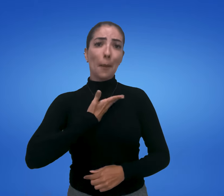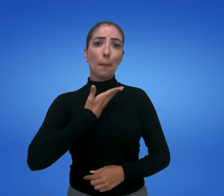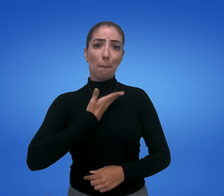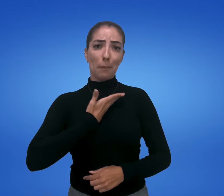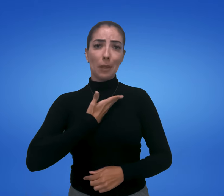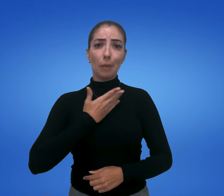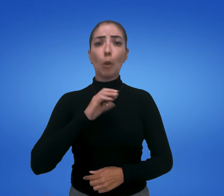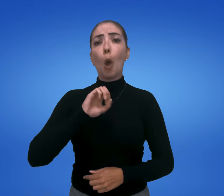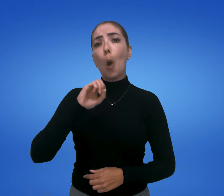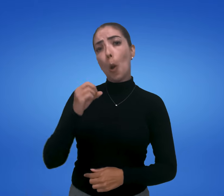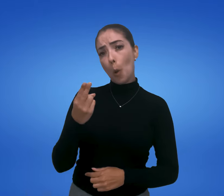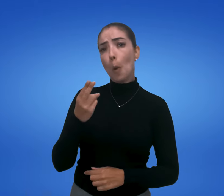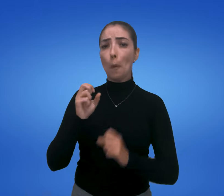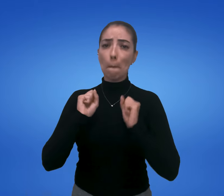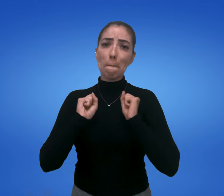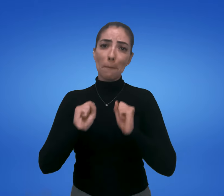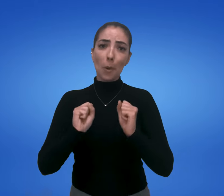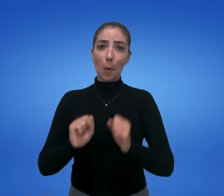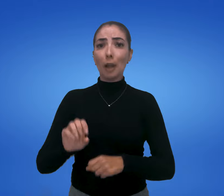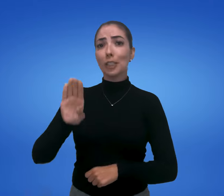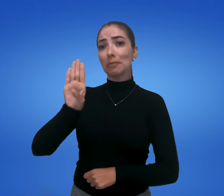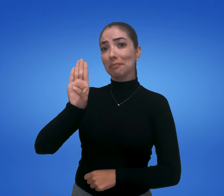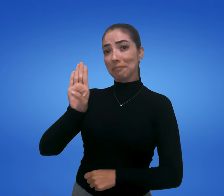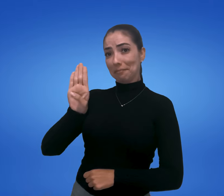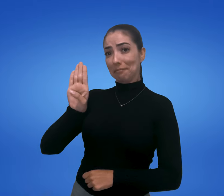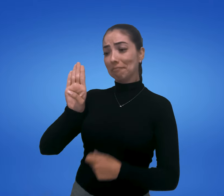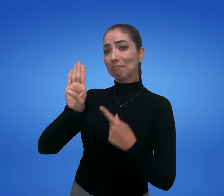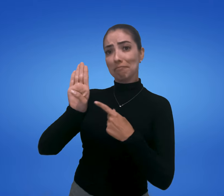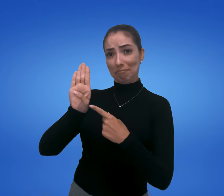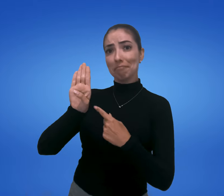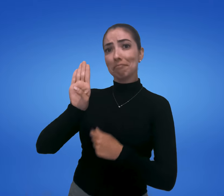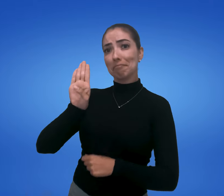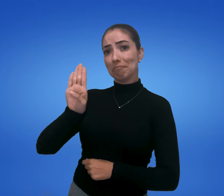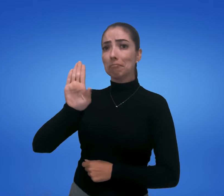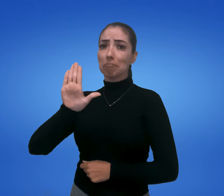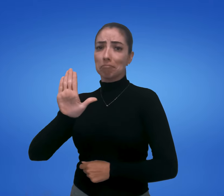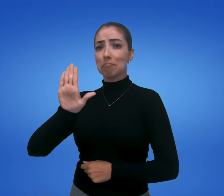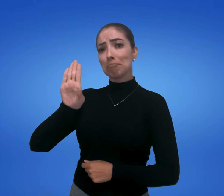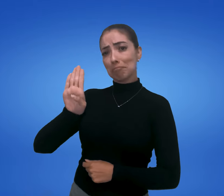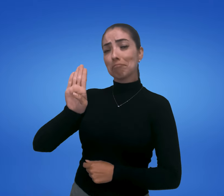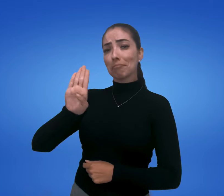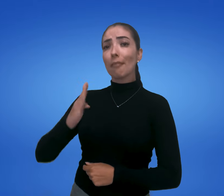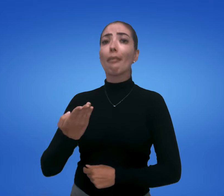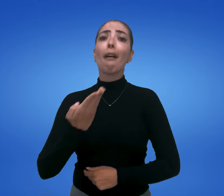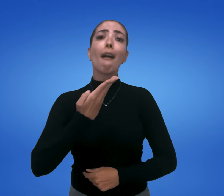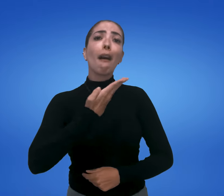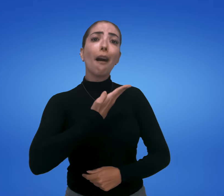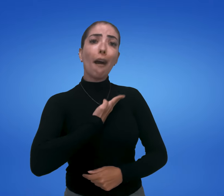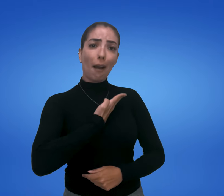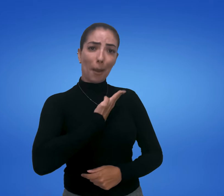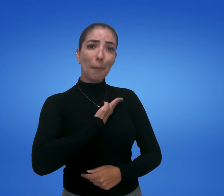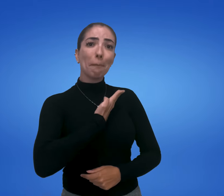"amigo" ou você pode utilizar o dedo para dentro "amigo "